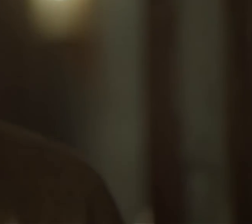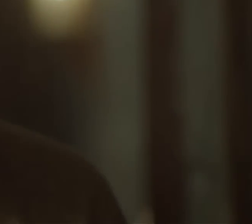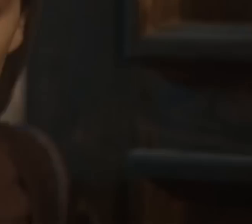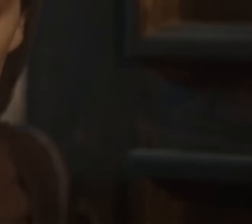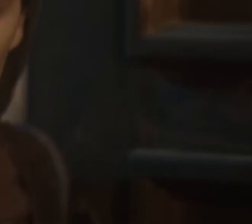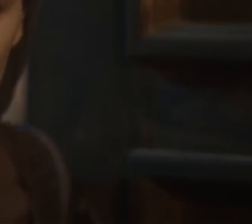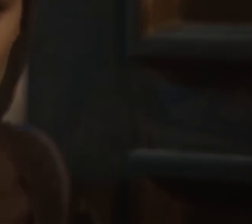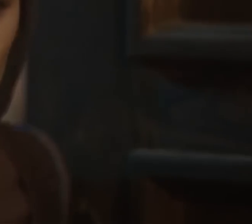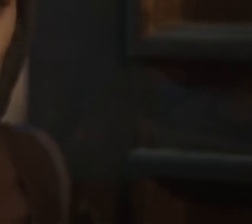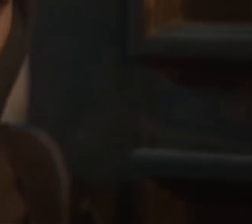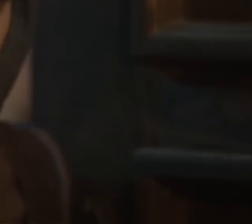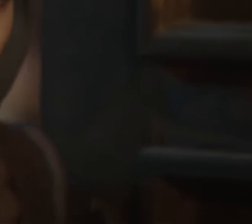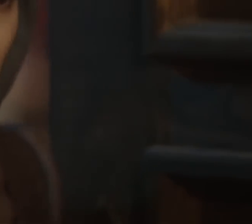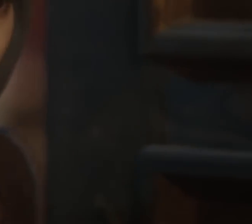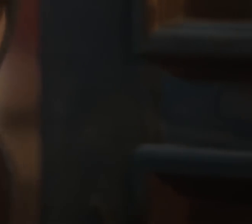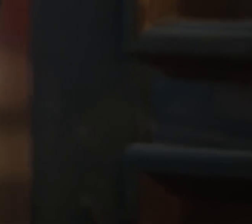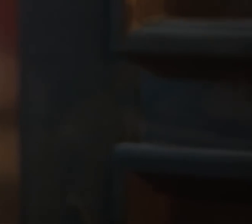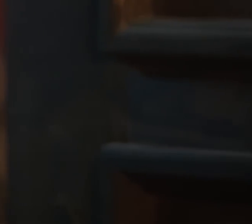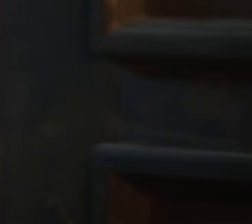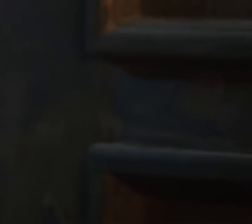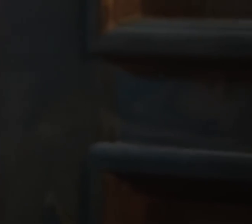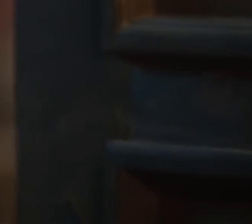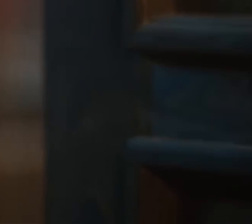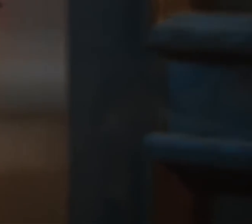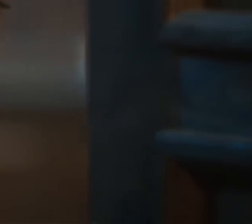(Müzik - Gerilim)